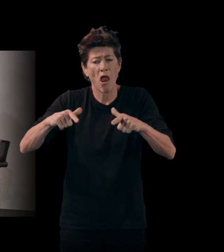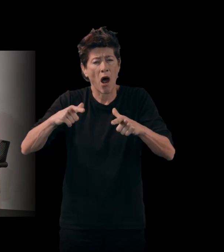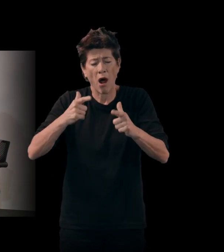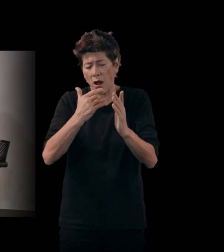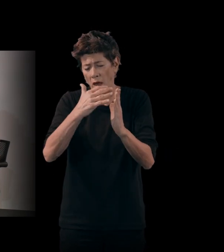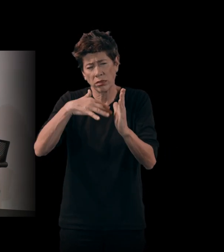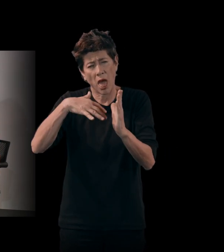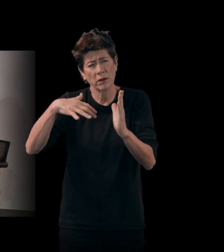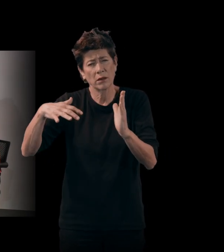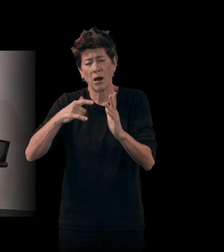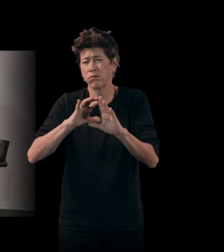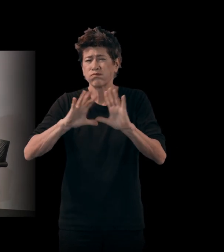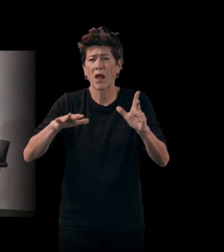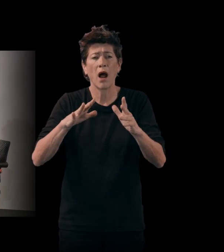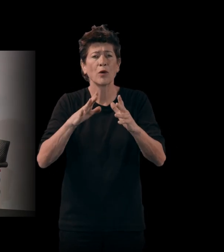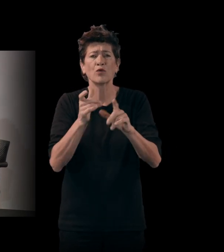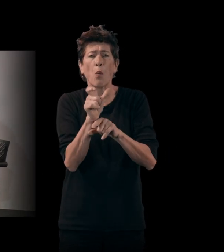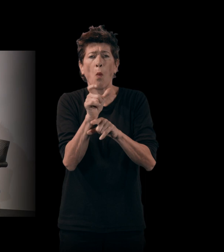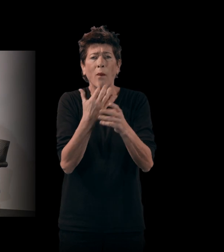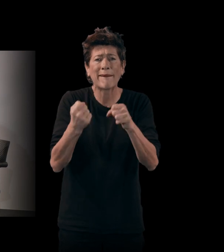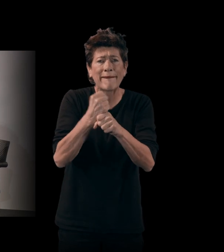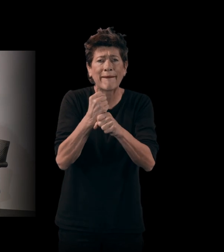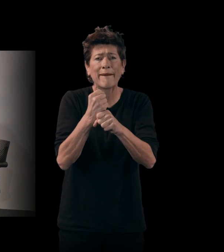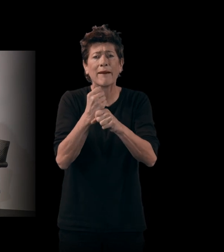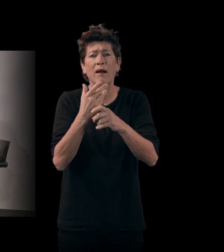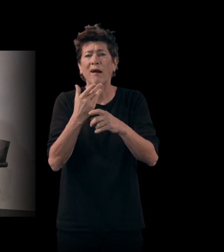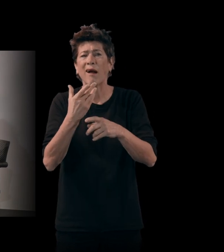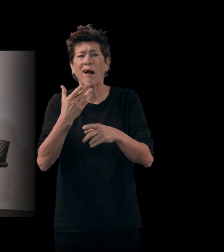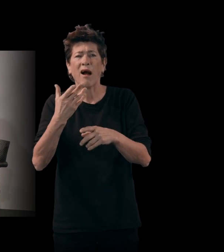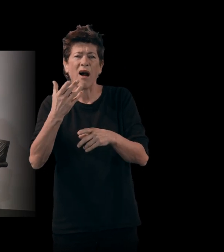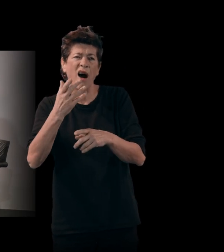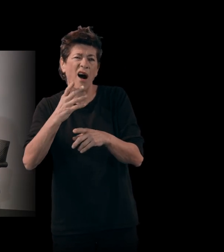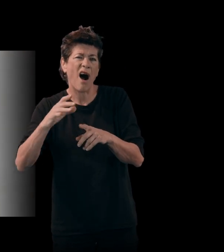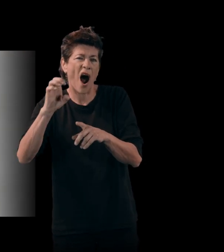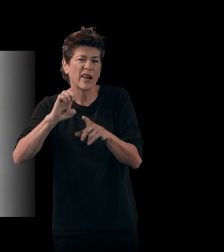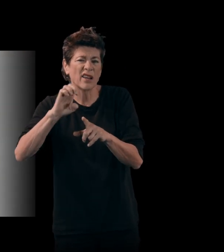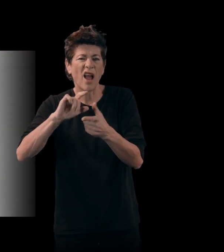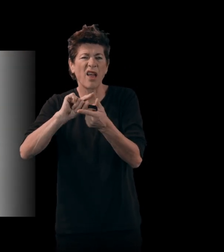J'aurais pu parler du néologisme autour de (Eingen) qui devient un mot valise, etc.